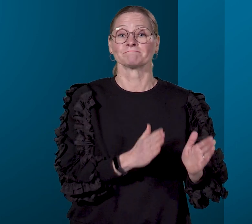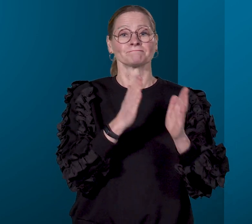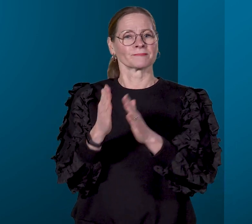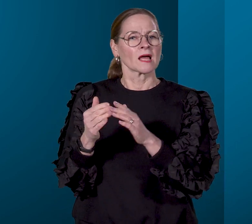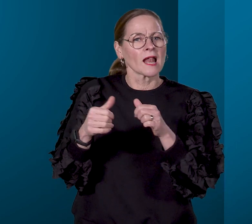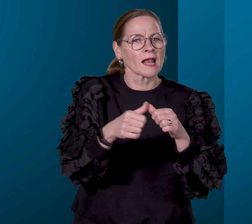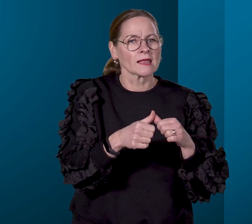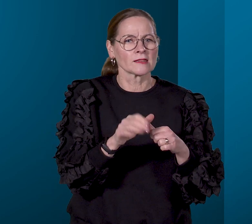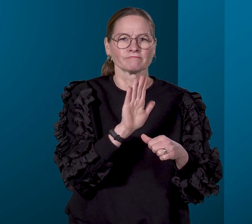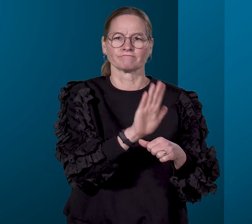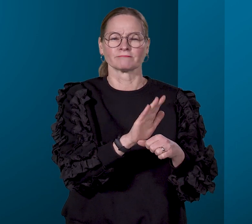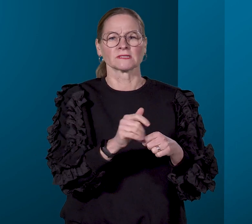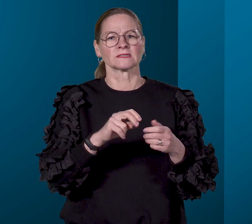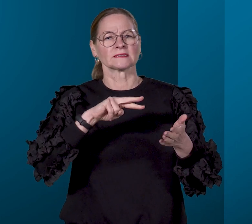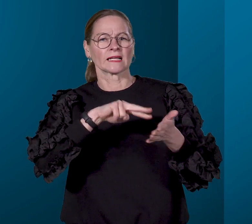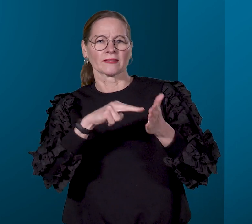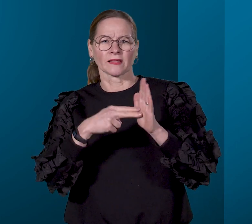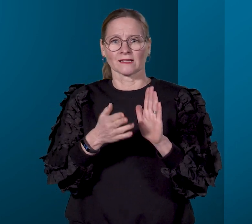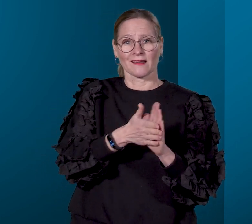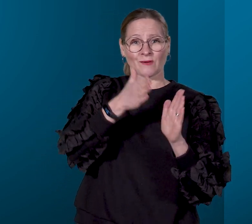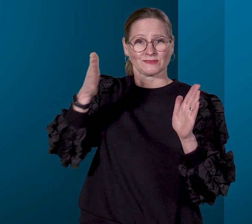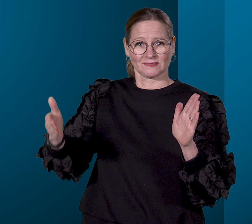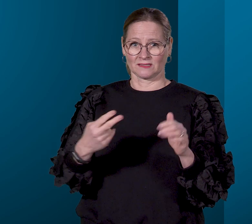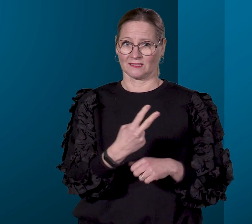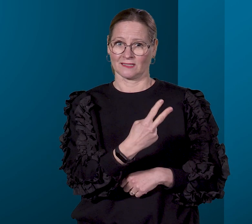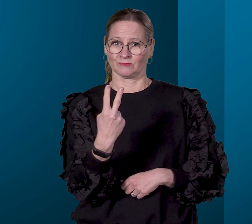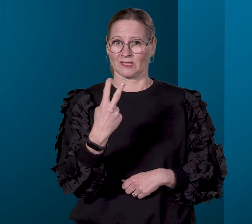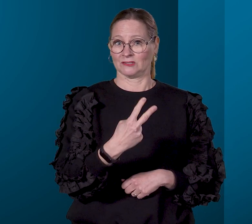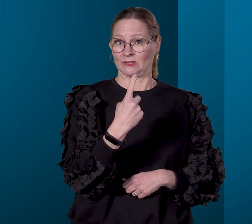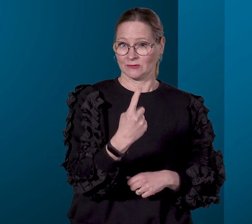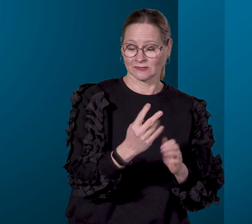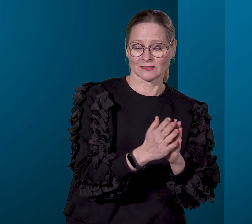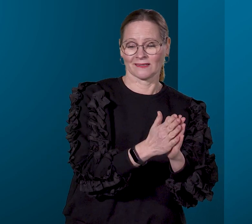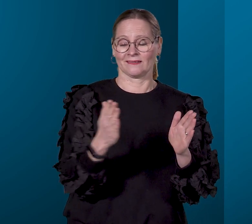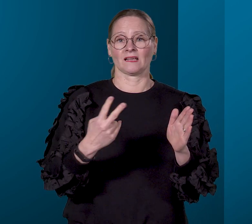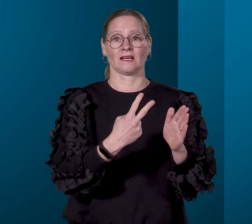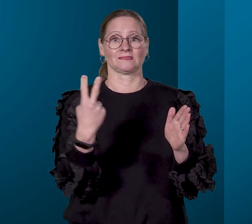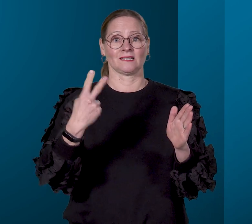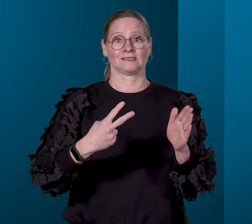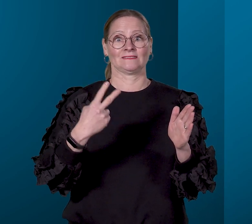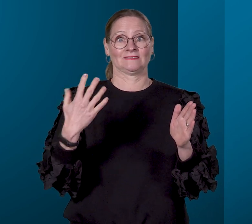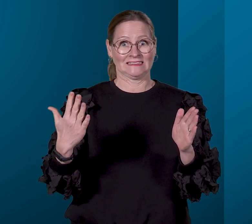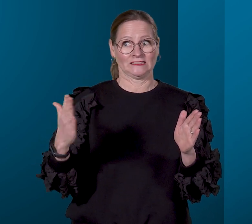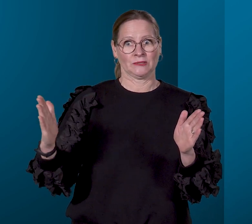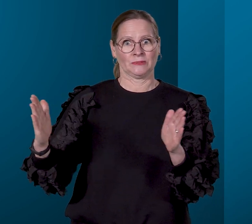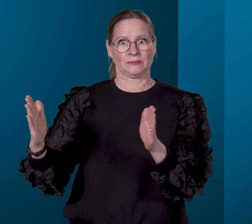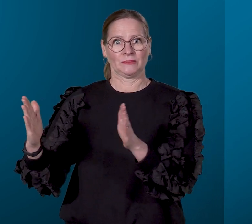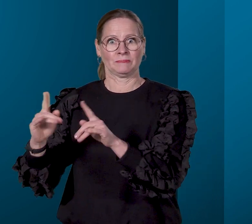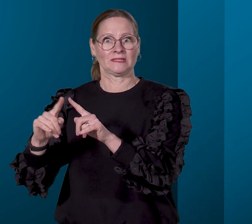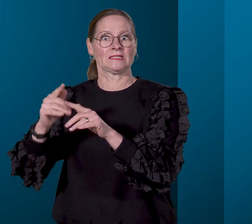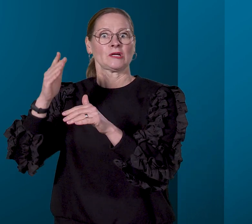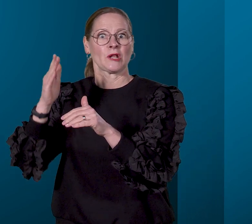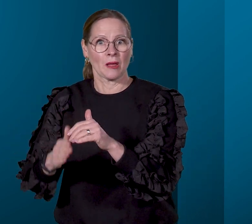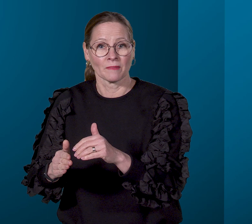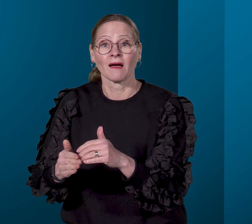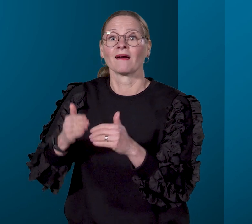Kuurojen Liiton strategiakausi 2021–2025 lähenee myös loppuaan, -